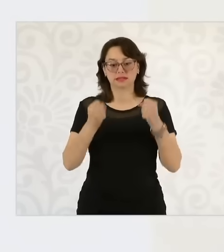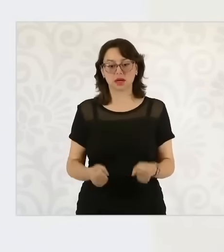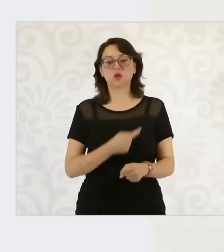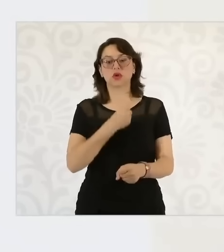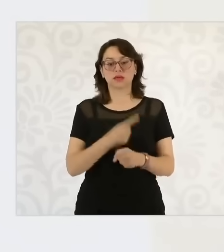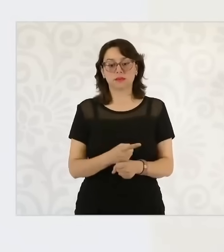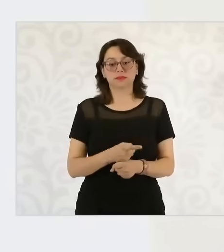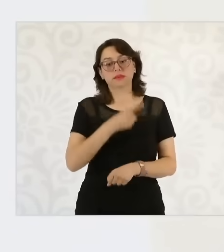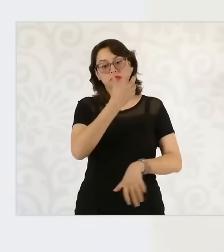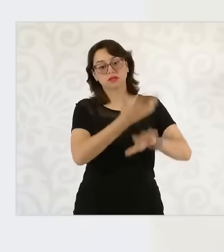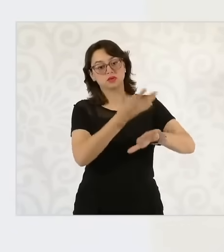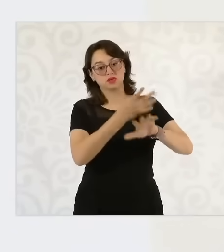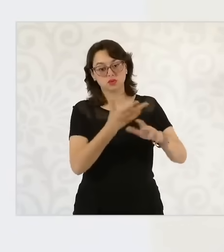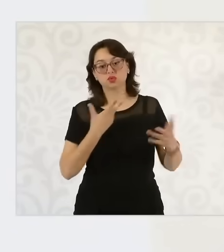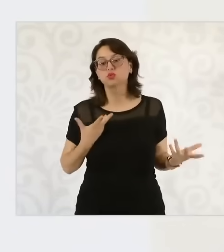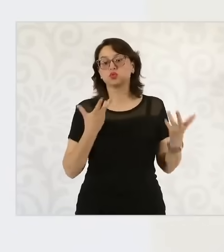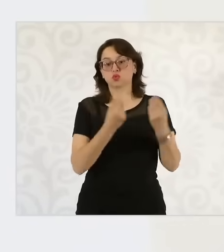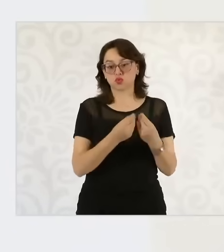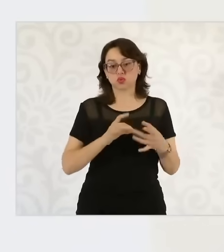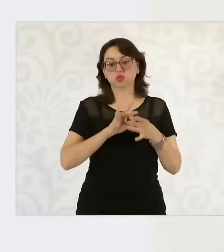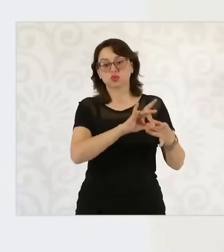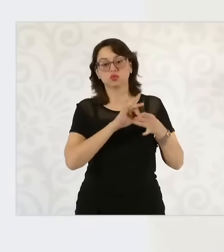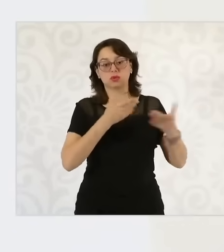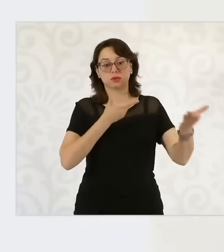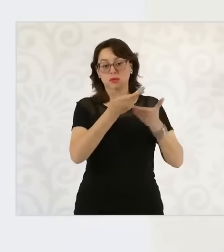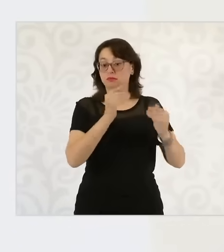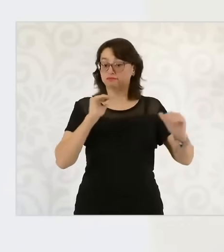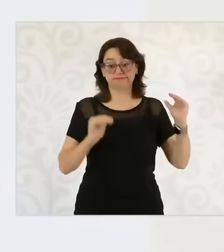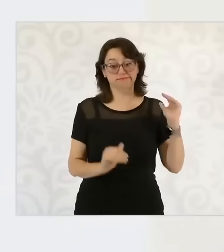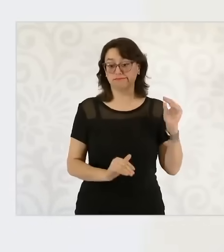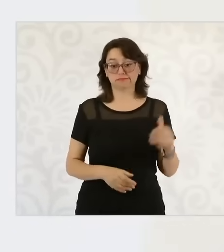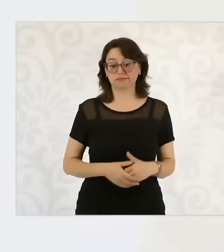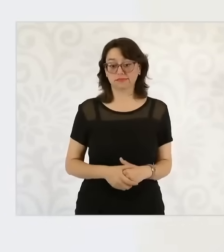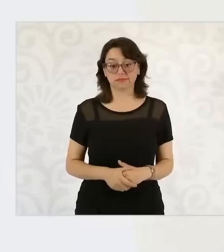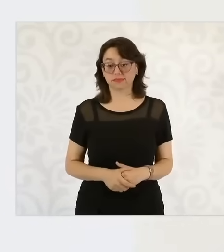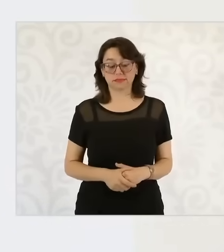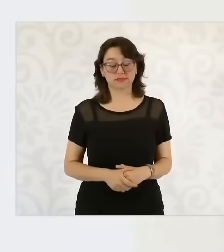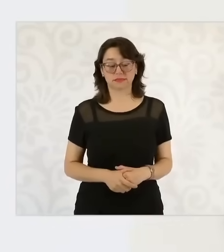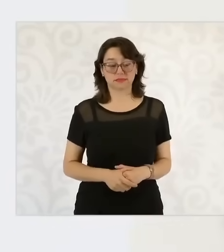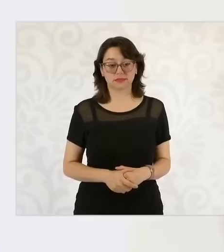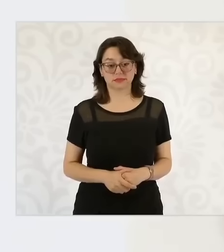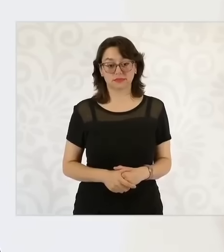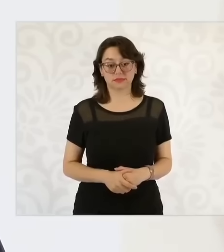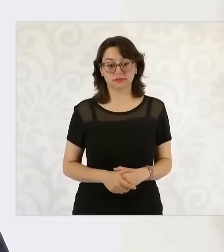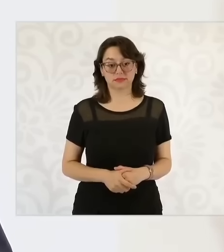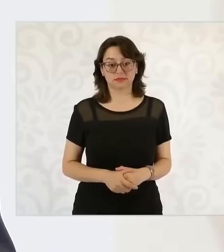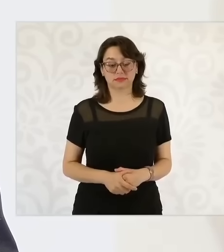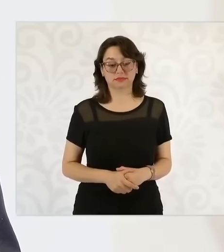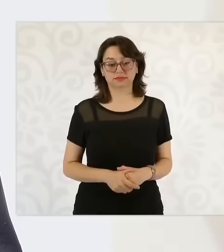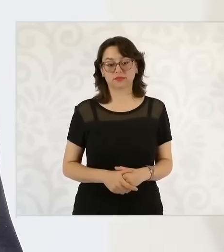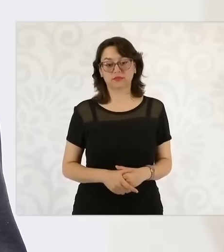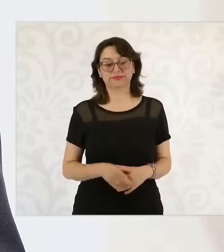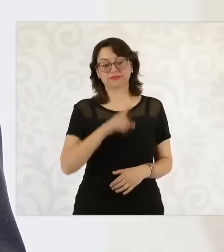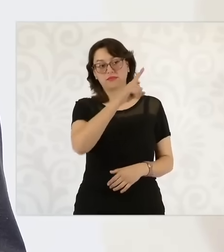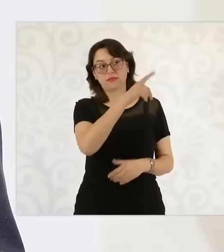colaboramos con Estados Unidos no nos subordinamos no acordamos intervención de Estados Unidos en